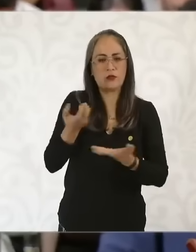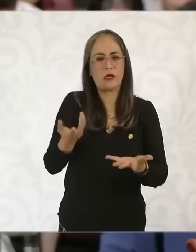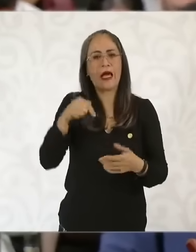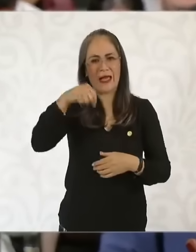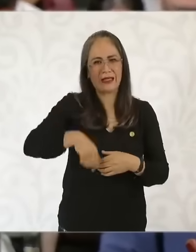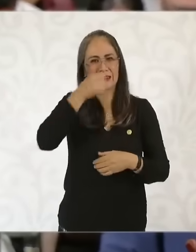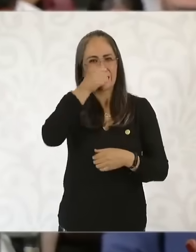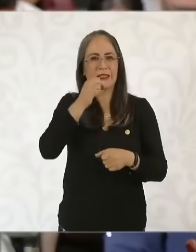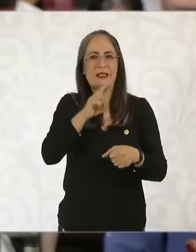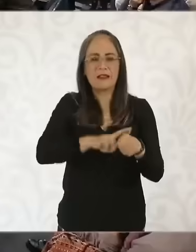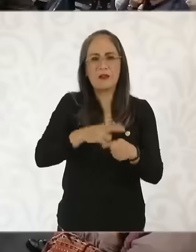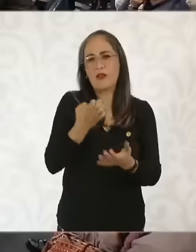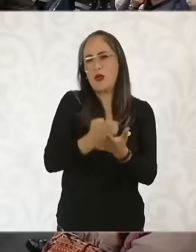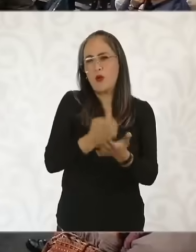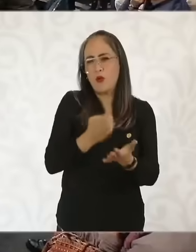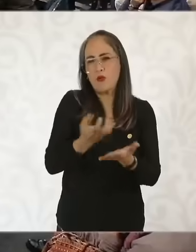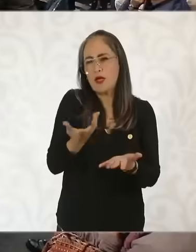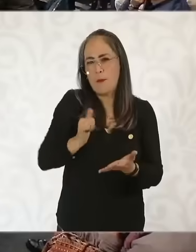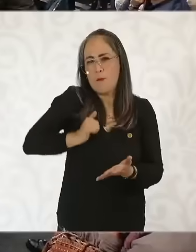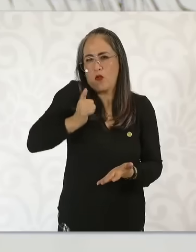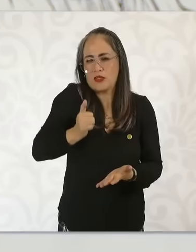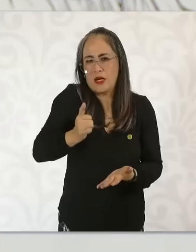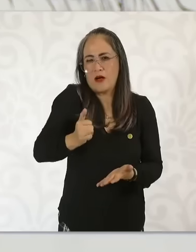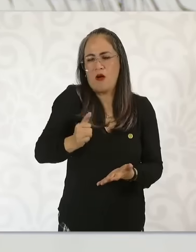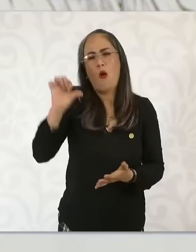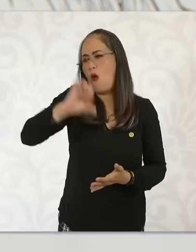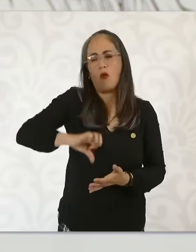de economía, no sé, yo creo que hablamos de este tema en otra ocasión, ¿no? Si quieren